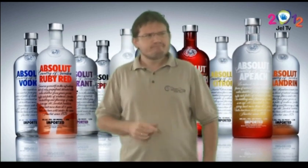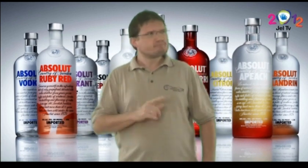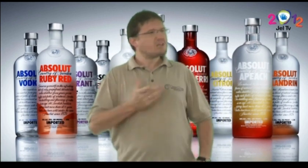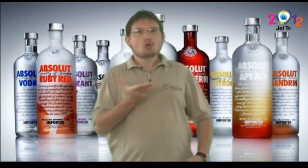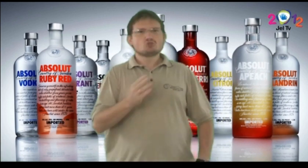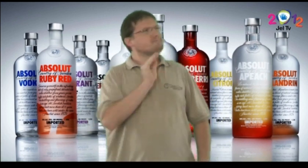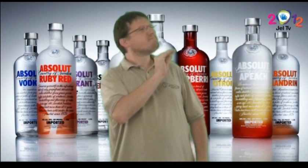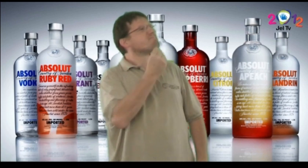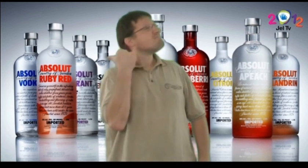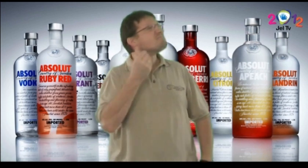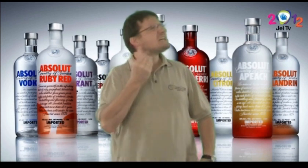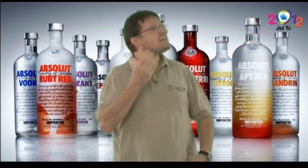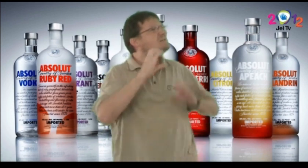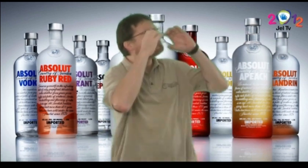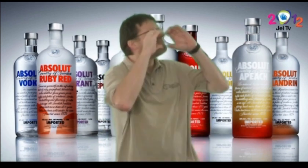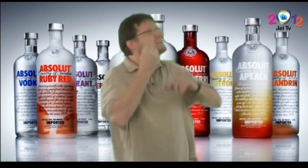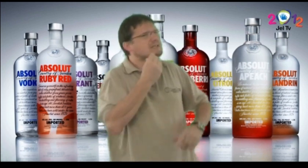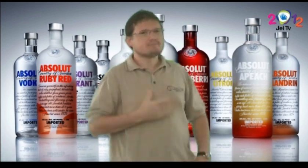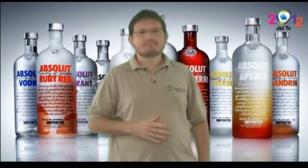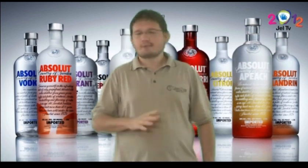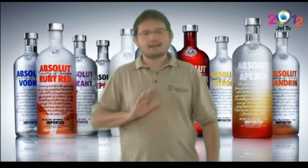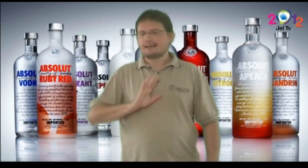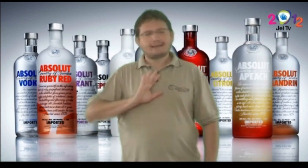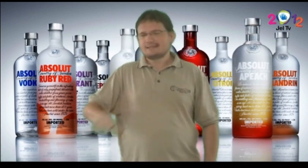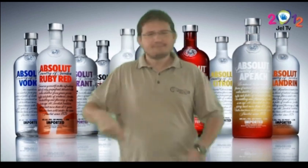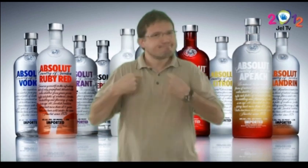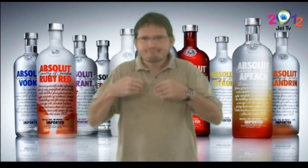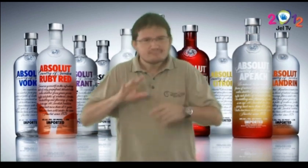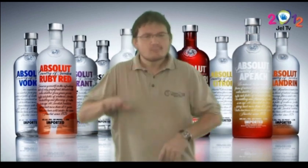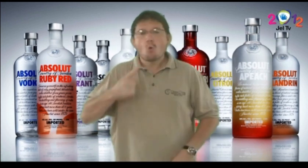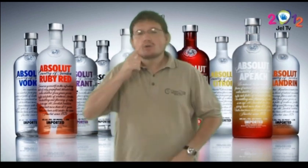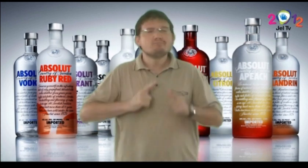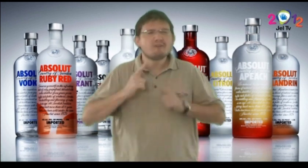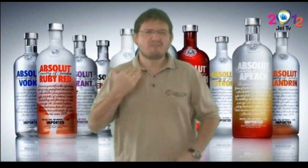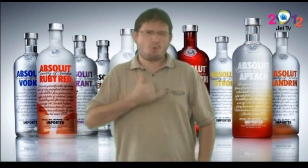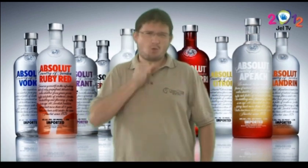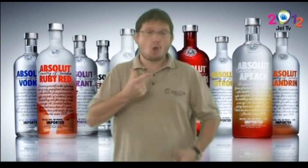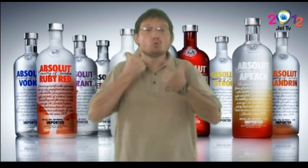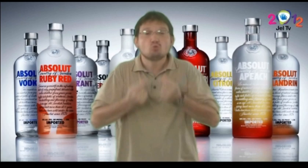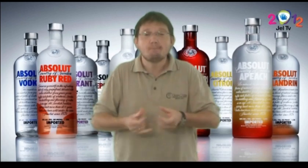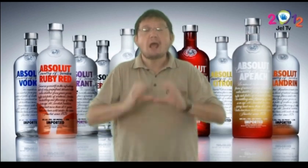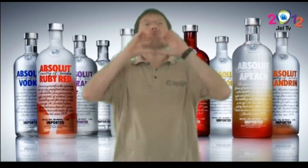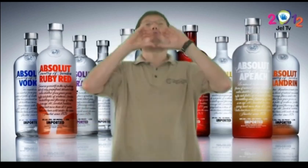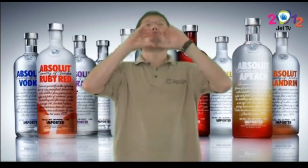Megszólít egy utast: -Mondd, miért figyelnek minket távcsövekkel? Mintha bizalmatlanok lennének. Á! Az oroszok vodkát isznak, méghozzá dupla üveggel, egyszerre, az üveg világít!